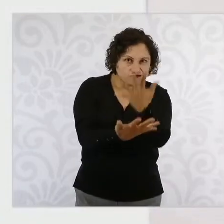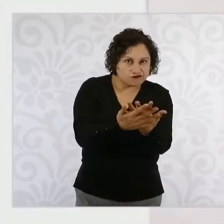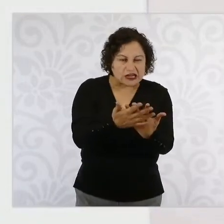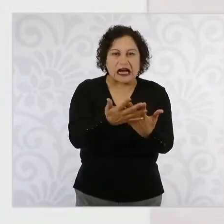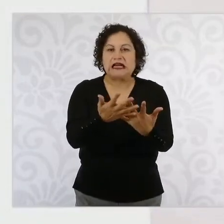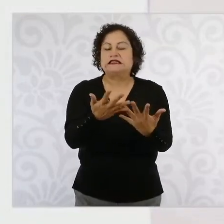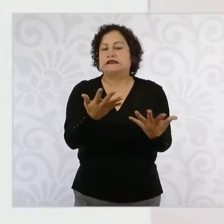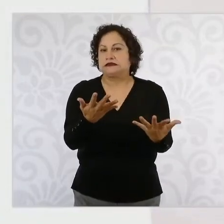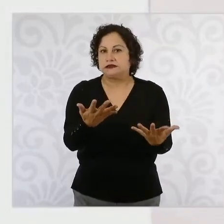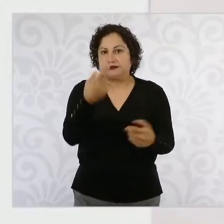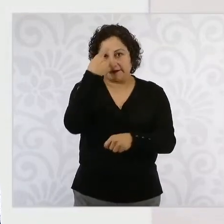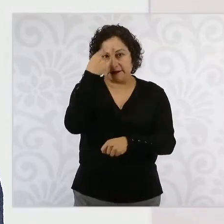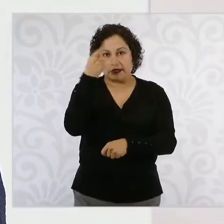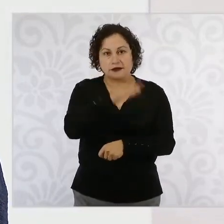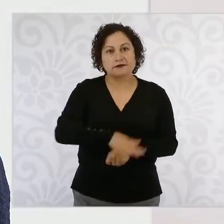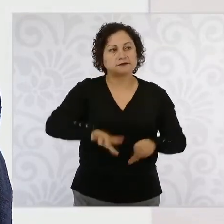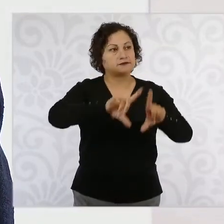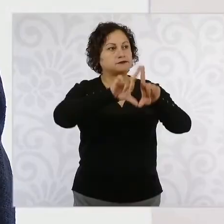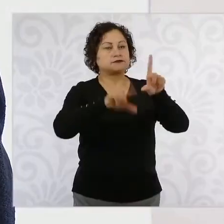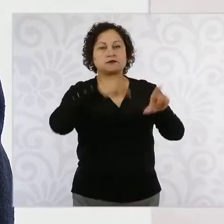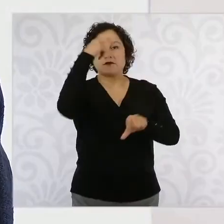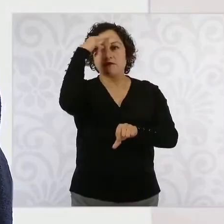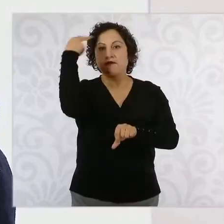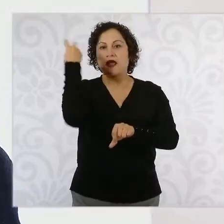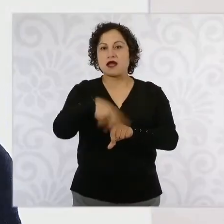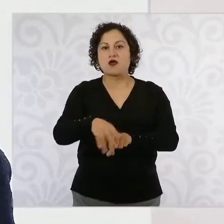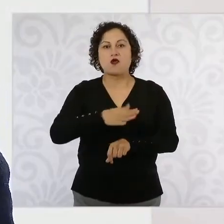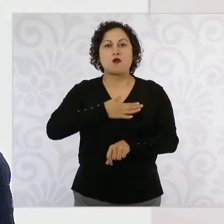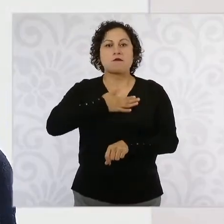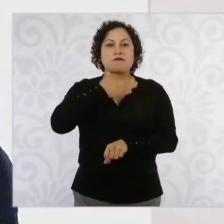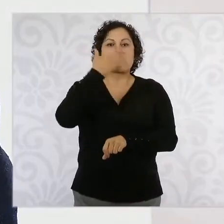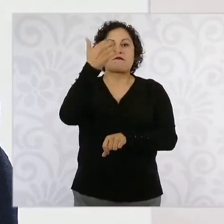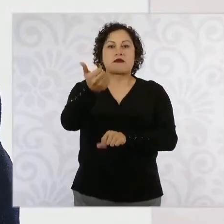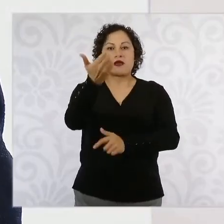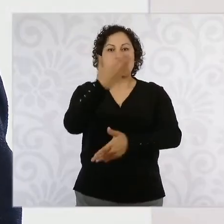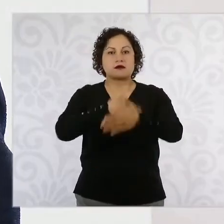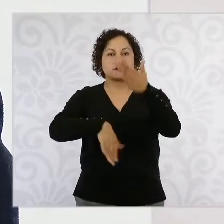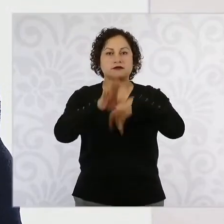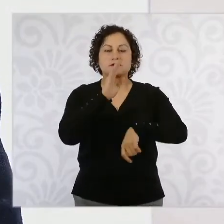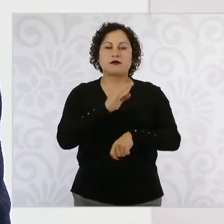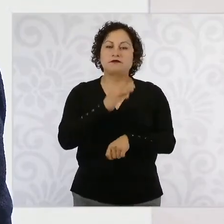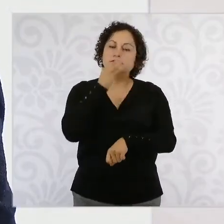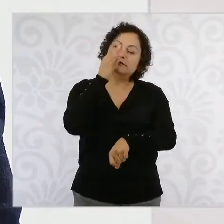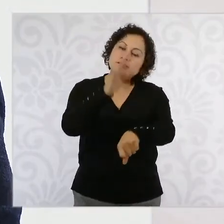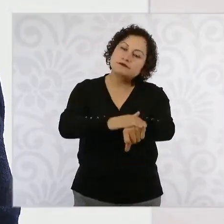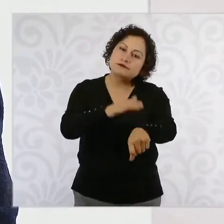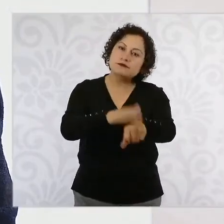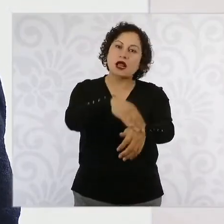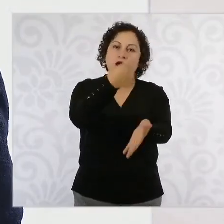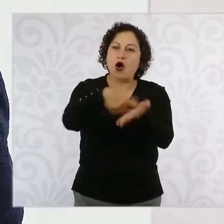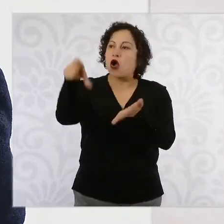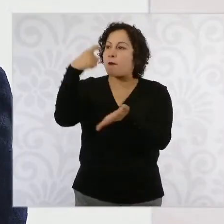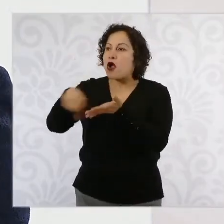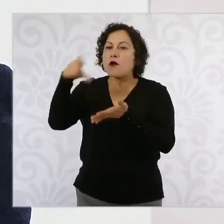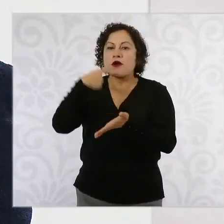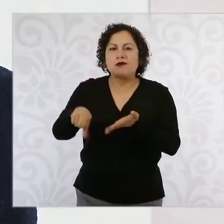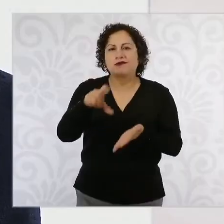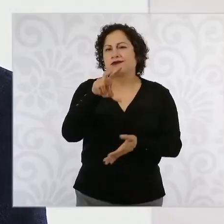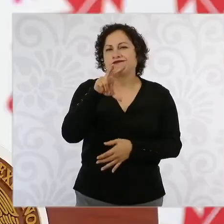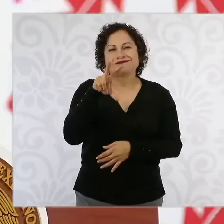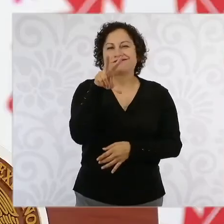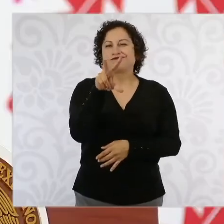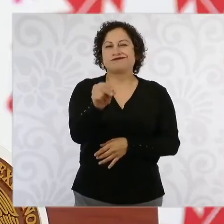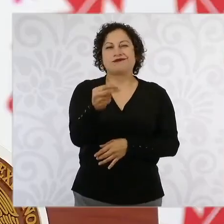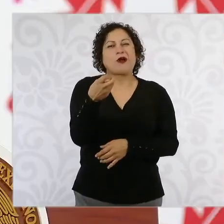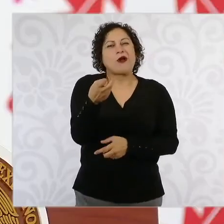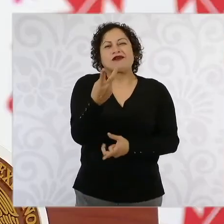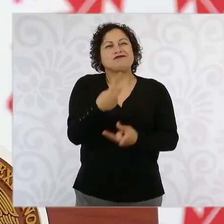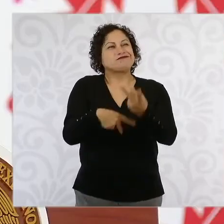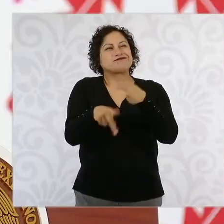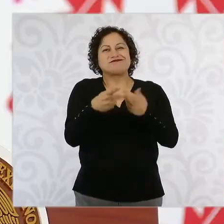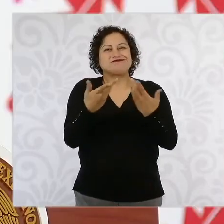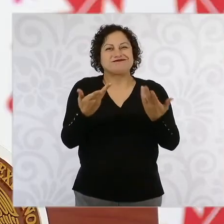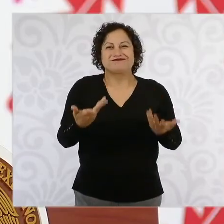de México que no compre y compren y compren el consumismo no lleva a ningún lado eh que regalen